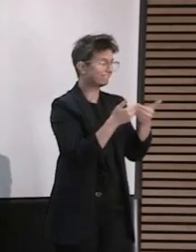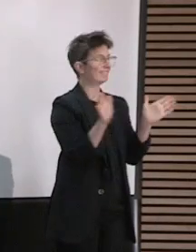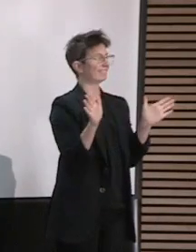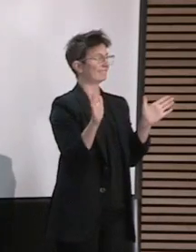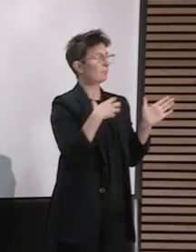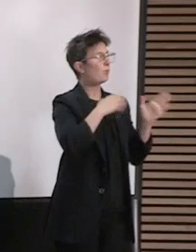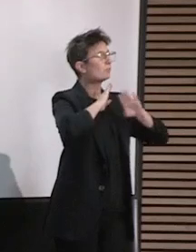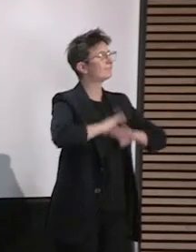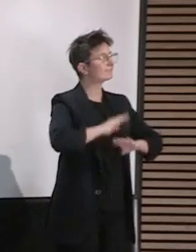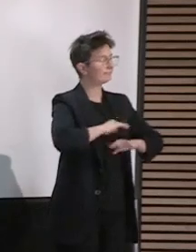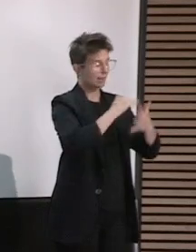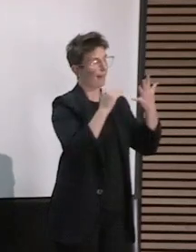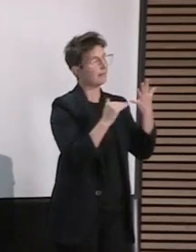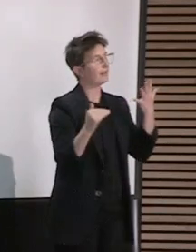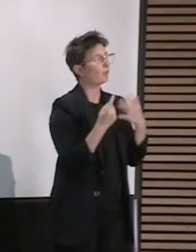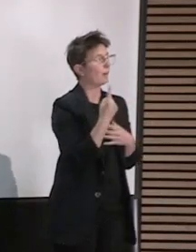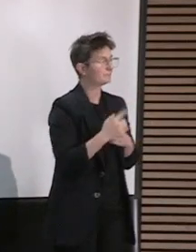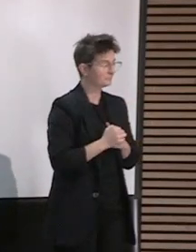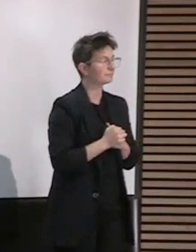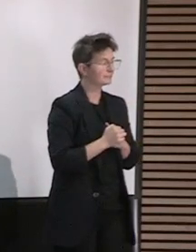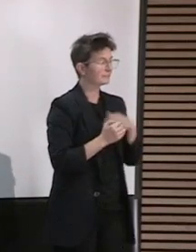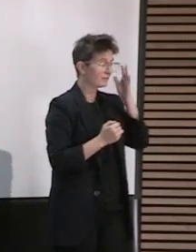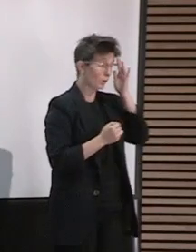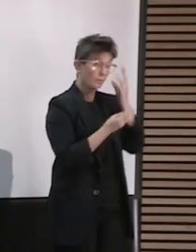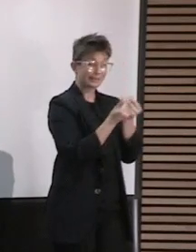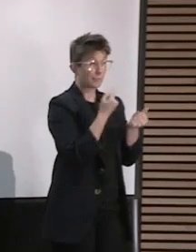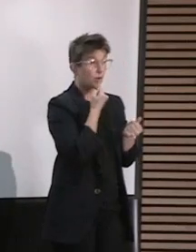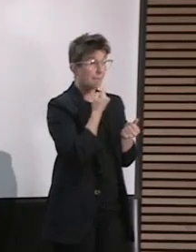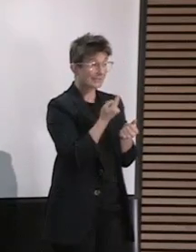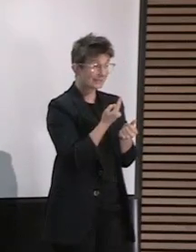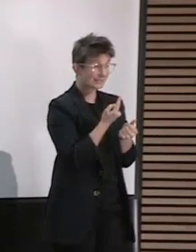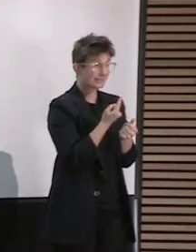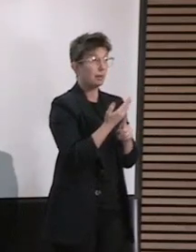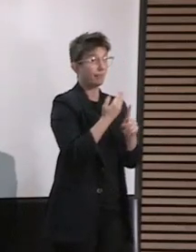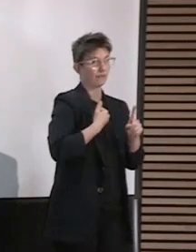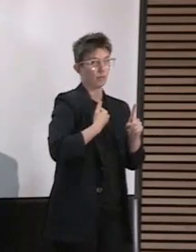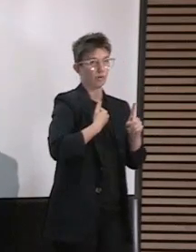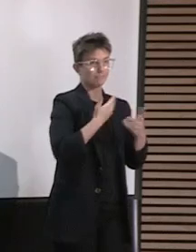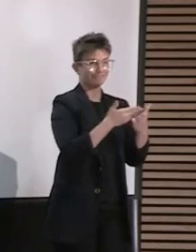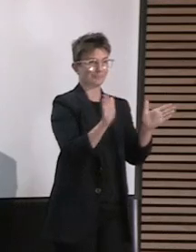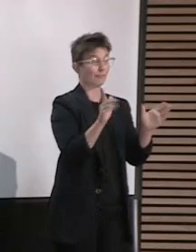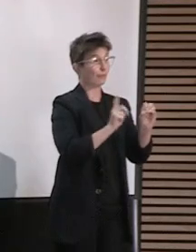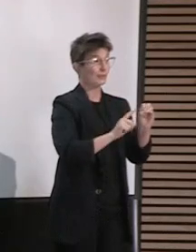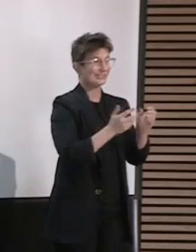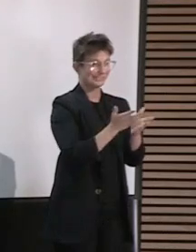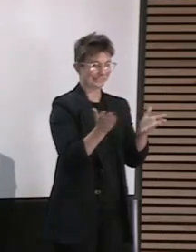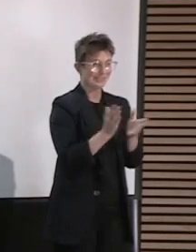tautuhinga. He utu iti enei utu hei utu mo te nui haere o nga mea hoki tere atu te hoki. Kei